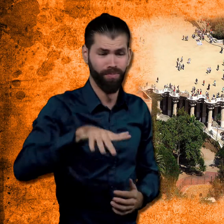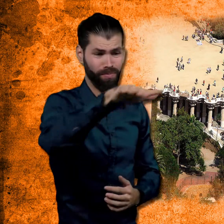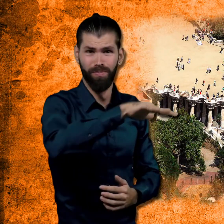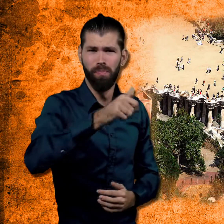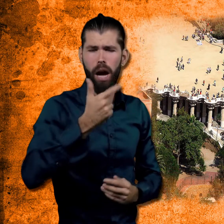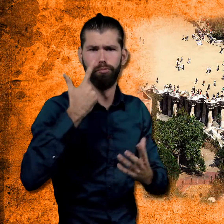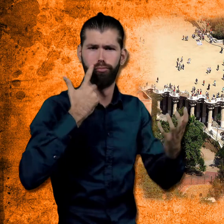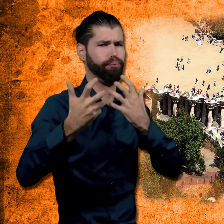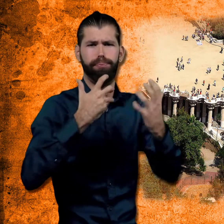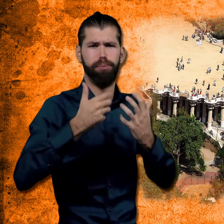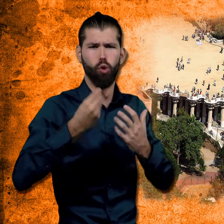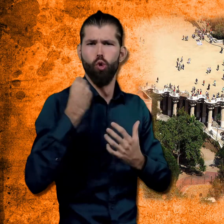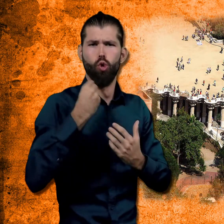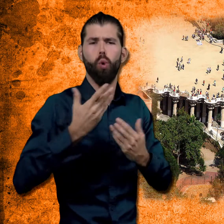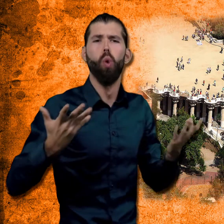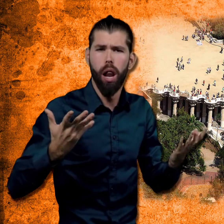Potser la part més espectacular del parc